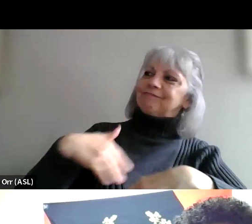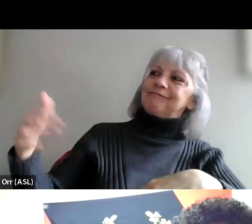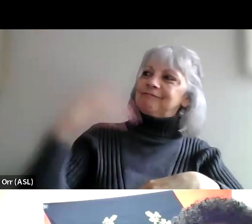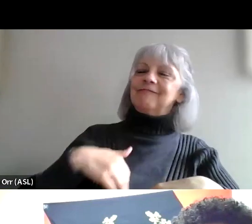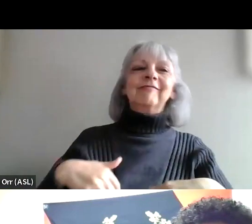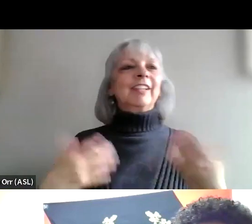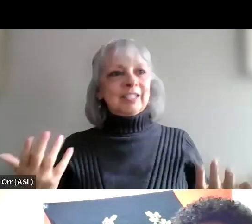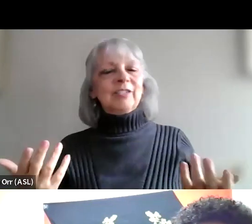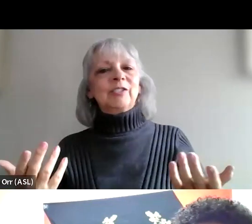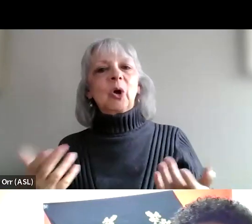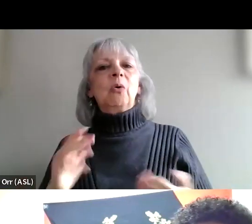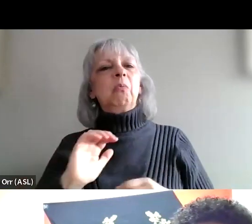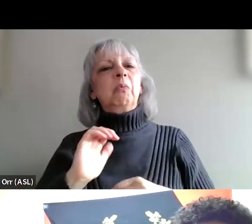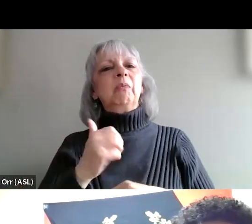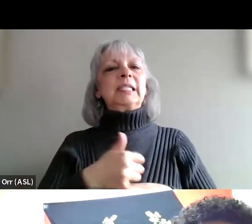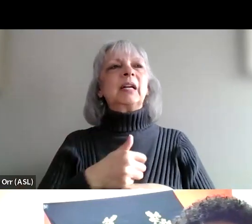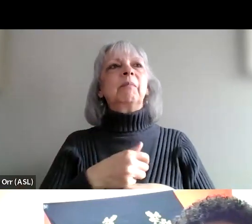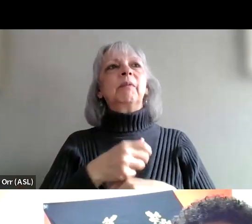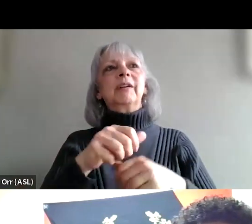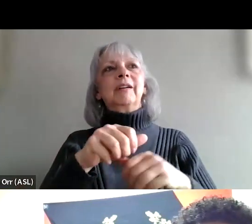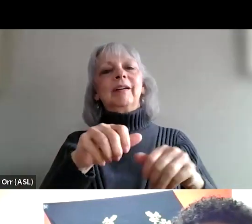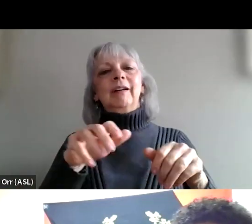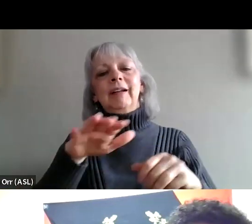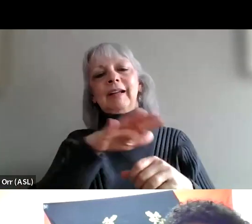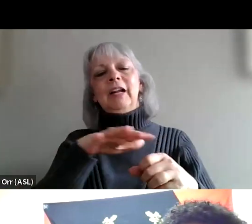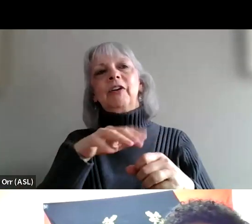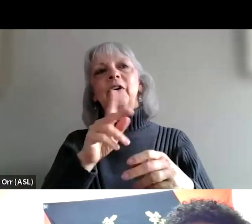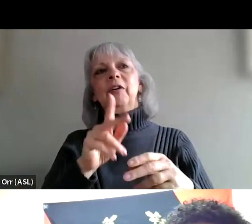Usualmente solo nos instalamos en lugares que tienen mucho tráfico.